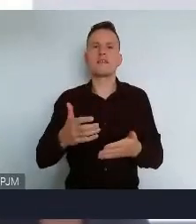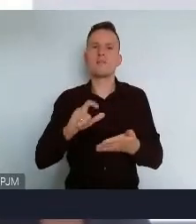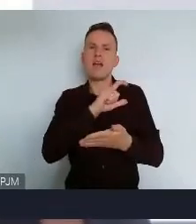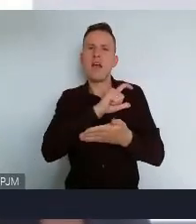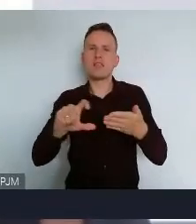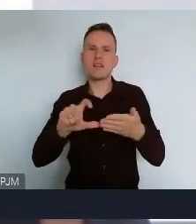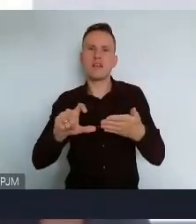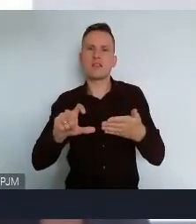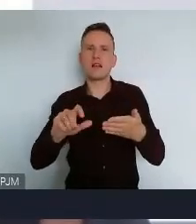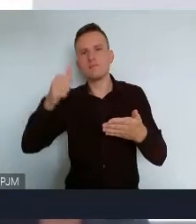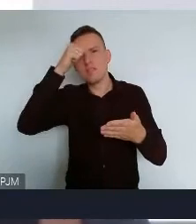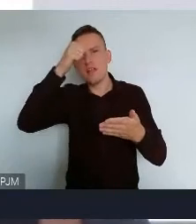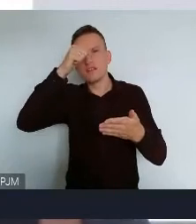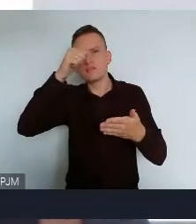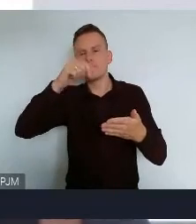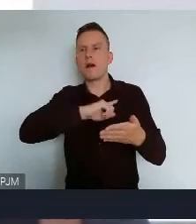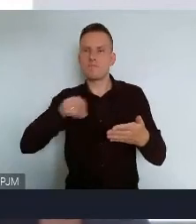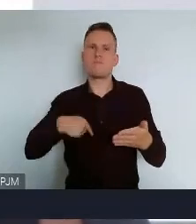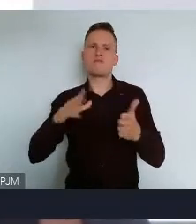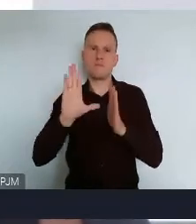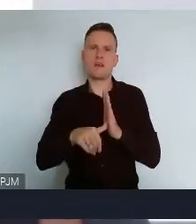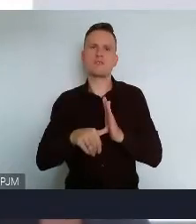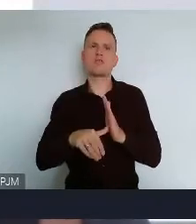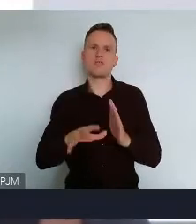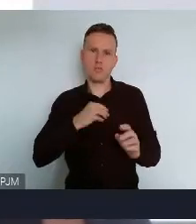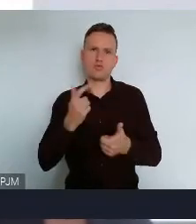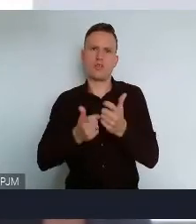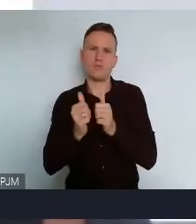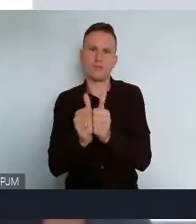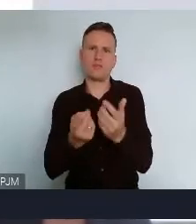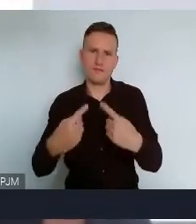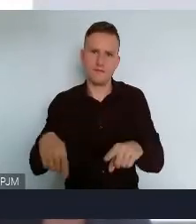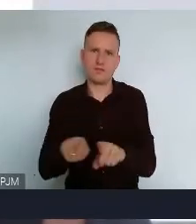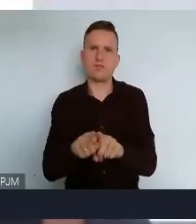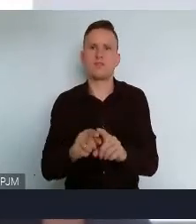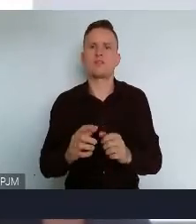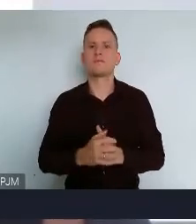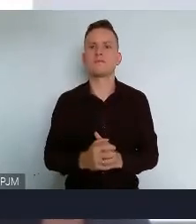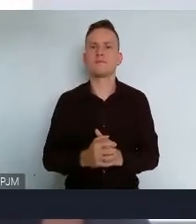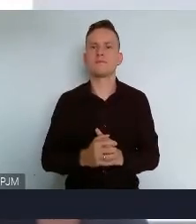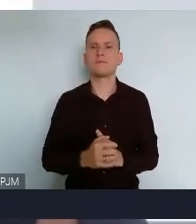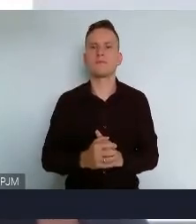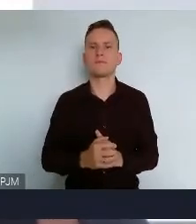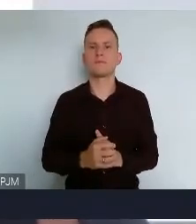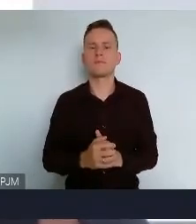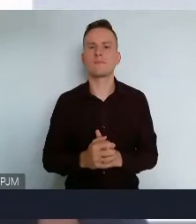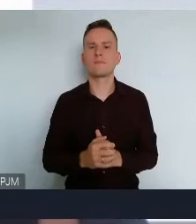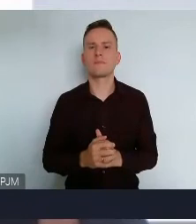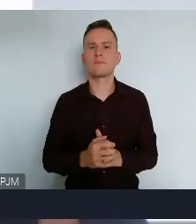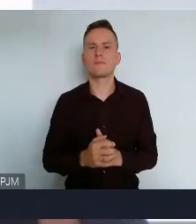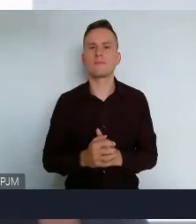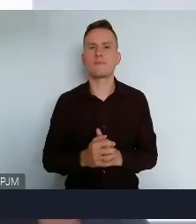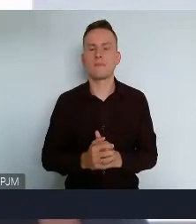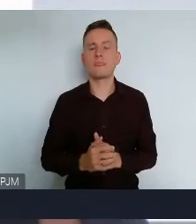aby móc aplikować o środki dedykowane na wsparcie miast jako uczestników misji. Dziękuję bardzo za uwagę.